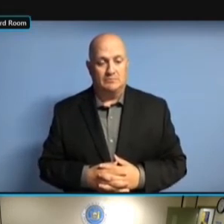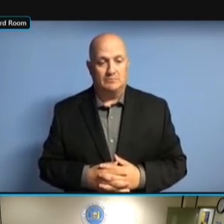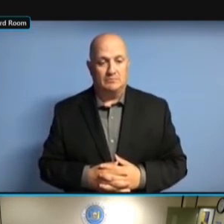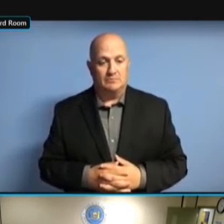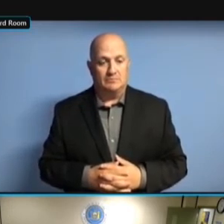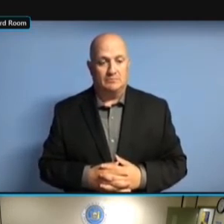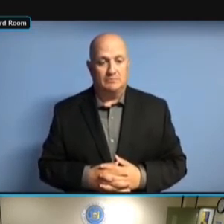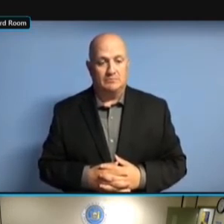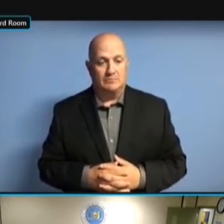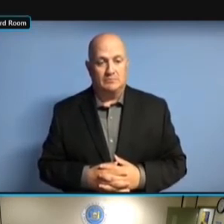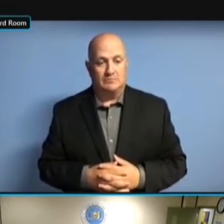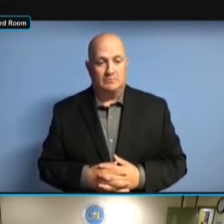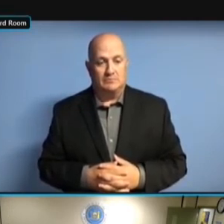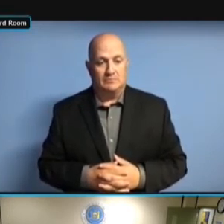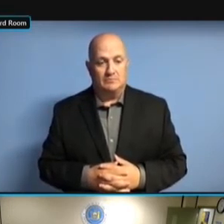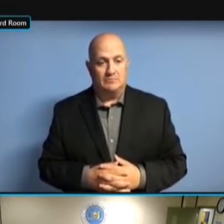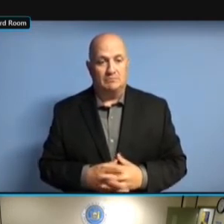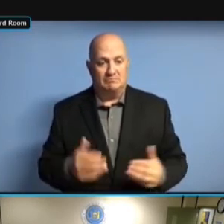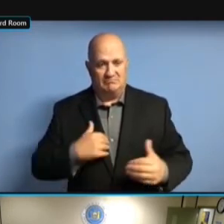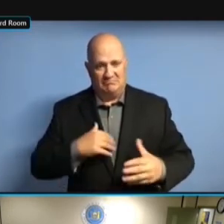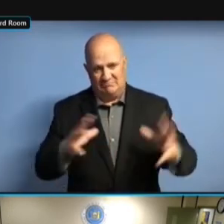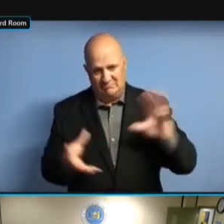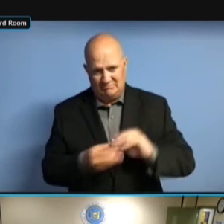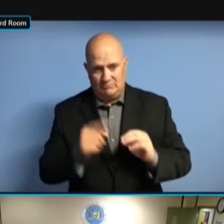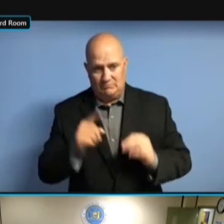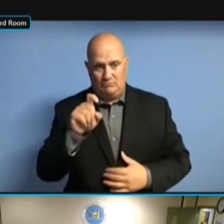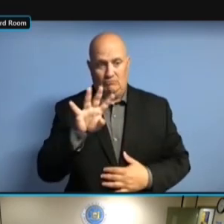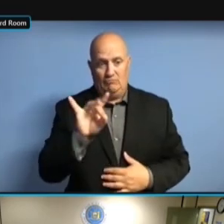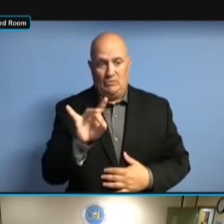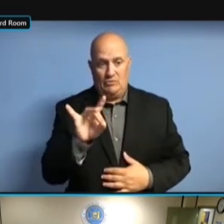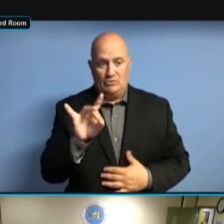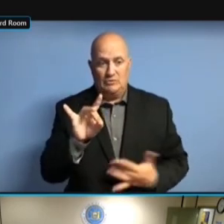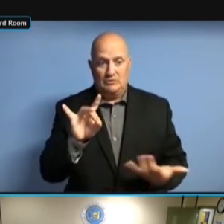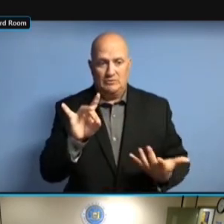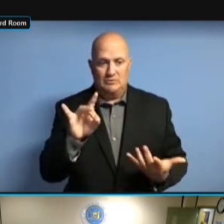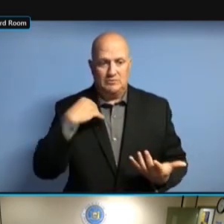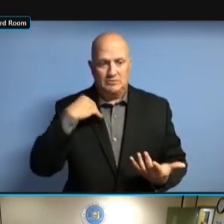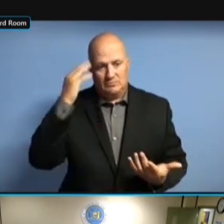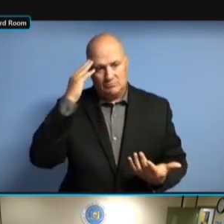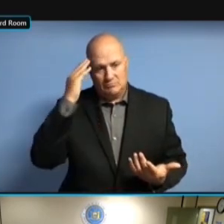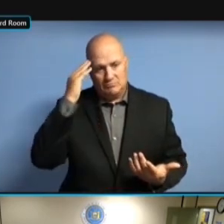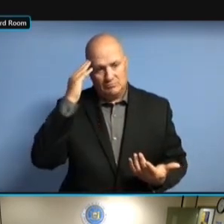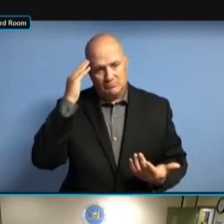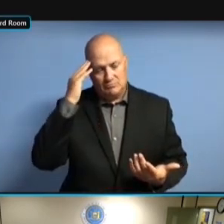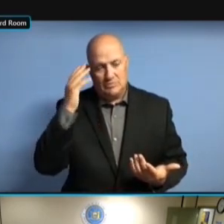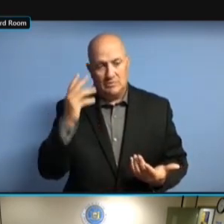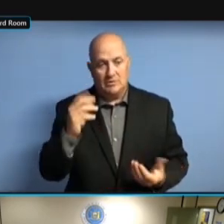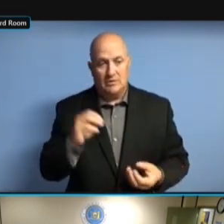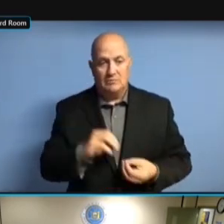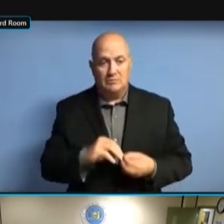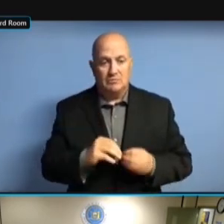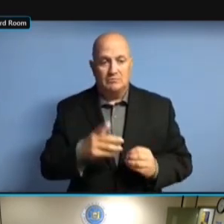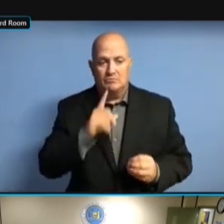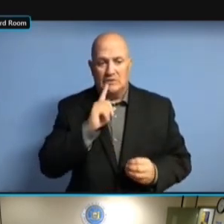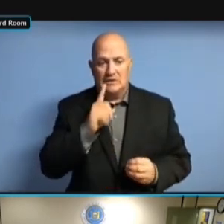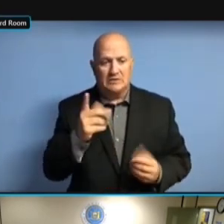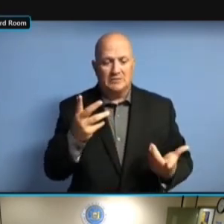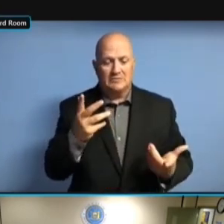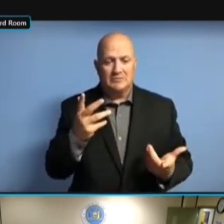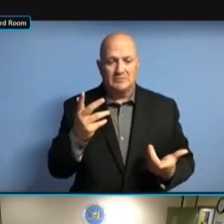THAT NUMBER WAS MUCH, MUCH THAT NUMBER WAS MUCH, MUCH BIGGER. BIGGER. BIGGER. WE BIGGER. WE RECEIVED BIGGER. WE RECEIVED SEVEN BIGGER. WE RECEIVED SEVEN EMAILS, BIGGER. WE RECEIVED SEVEN EMAILS, LOT WE RECEIVED SEVEN EMAILS, LOT WE RECEIVED SEVEN EMAILS, LOT EMAILS WE RECEIVED SEVEN EMAILS, LOT EMAILS WE WE RECEIVED SEVEN EMAILS, LOT EMAILS WE SENT WE RECEIVED SEVEN EMAILS, LOT EMAILS WE SENT OUT WE RECEIVED SEVEN EMAILS, LOT EMAILS WE SENT OUT SAID WE RECEIVED SEVEN EMAILS, LOT EMAILS WE SENT OUT SAID NO EMAILS WE SENT OUT SAID NO EMAILS WE SENT OUT SAID NO REPLY, EMAILS WE SENT OUT SAID NO REPLY, WE EMAILS WE SENT OUT SAID NO REPLY, WE RECEIVED EMAILS WE SENT OUT SAID NO REPLY, WE RECEIVED A